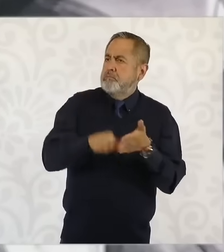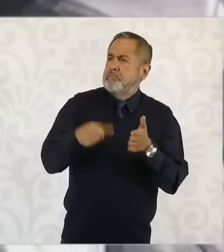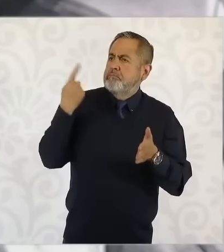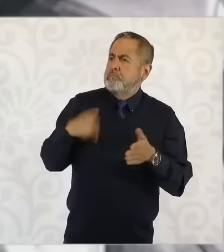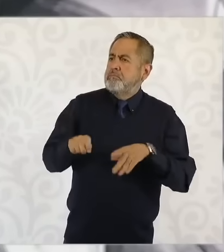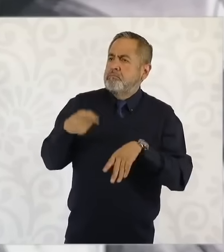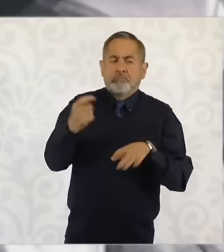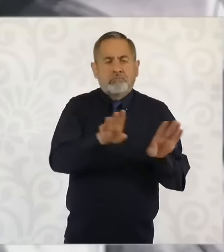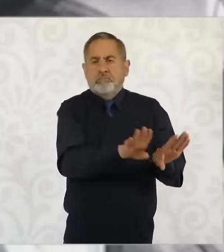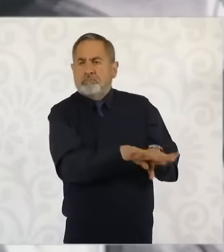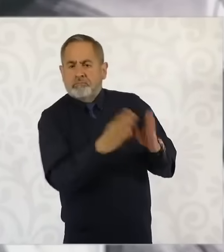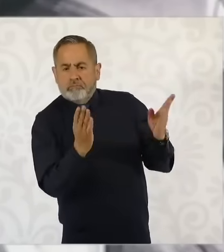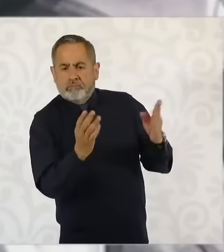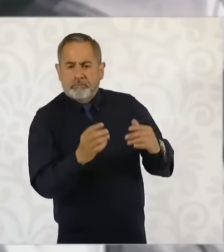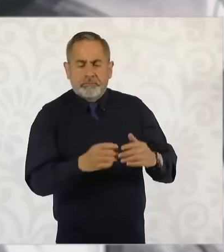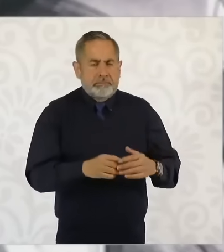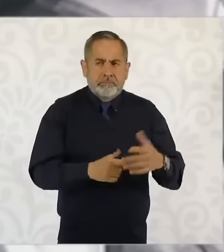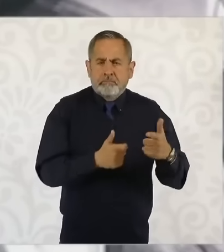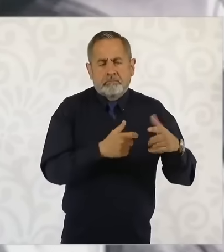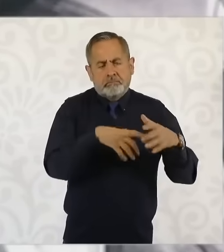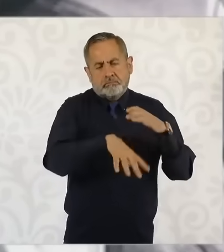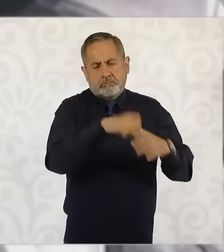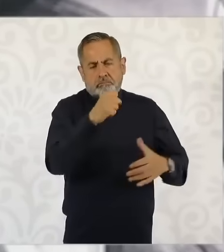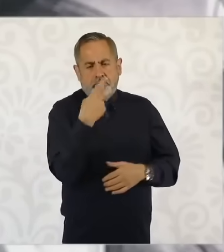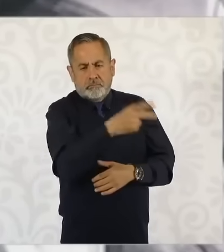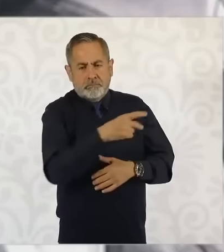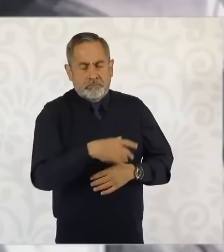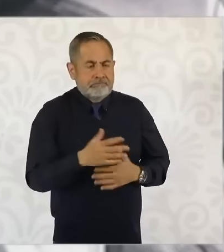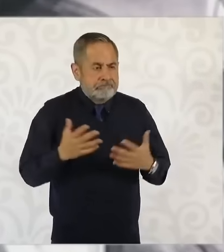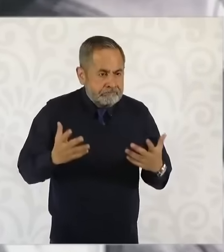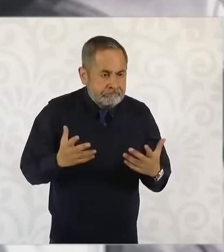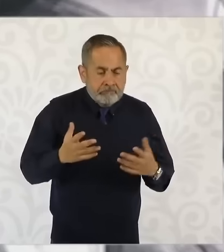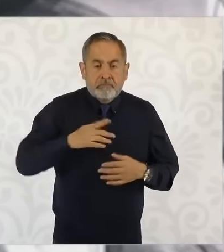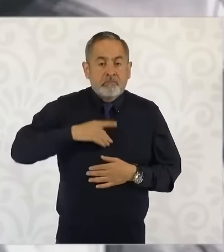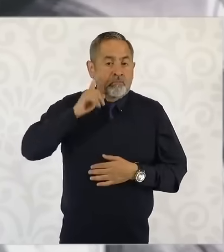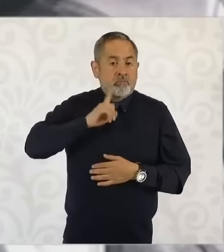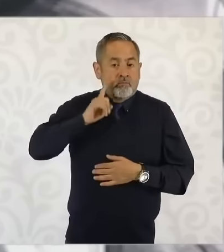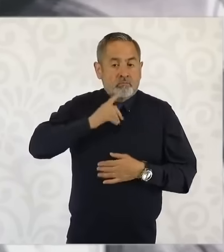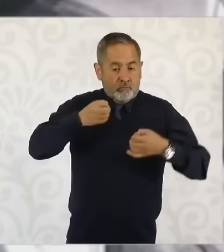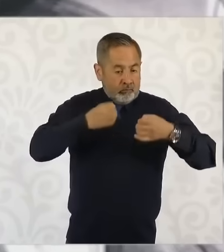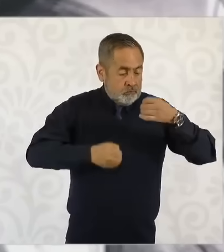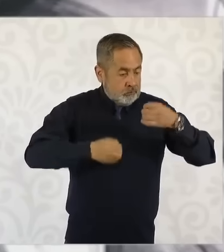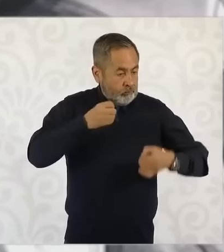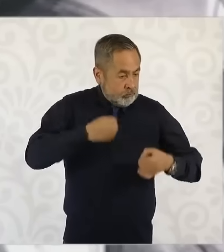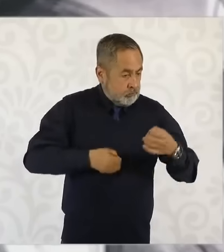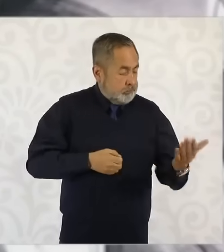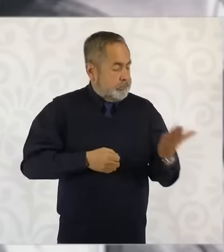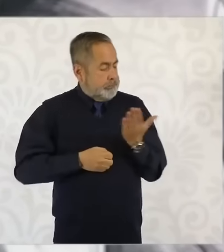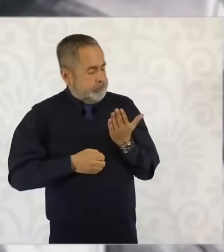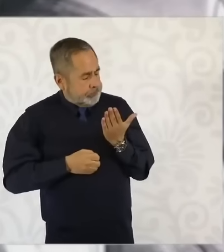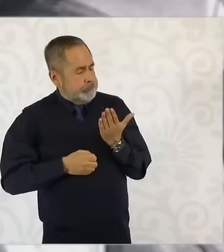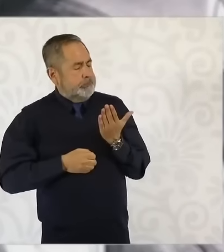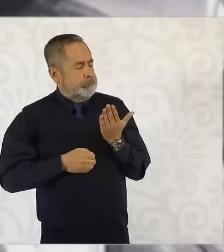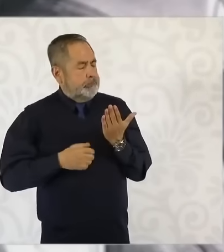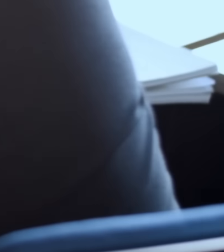en acatamiento de lo ordenado por la jueza de distrito la WIF giró instrucciones para que se